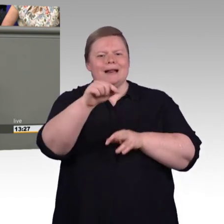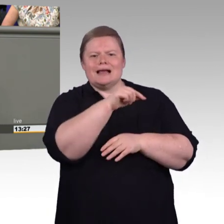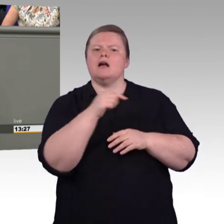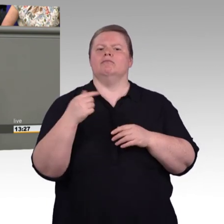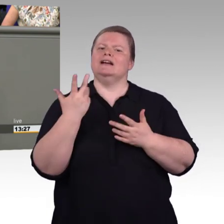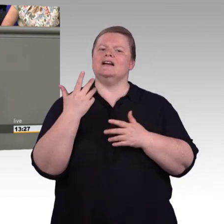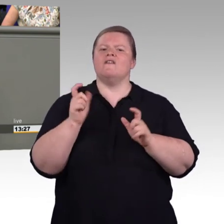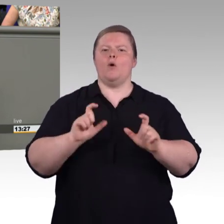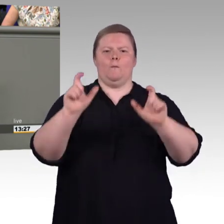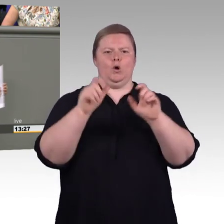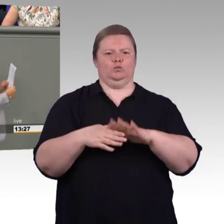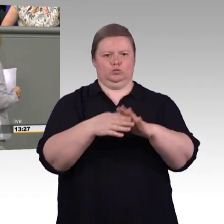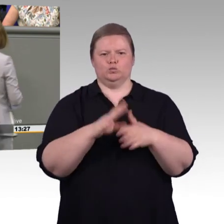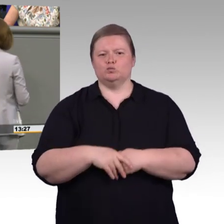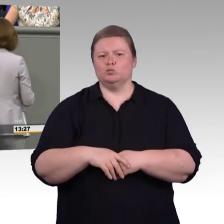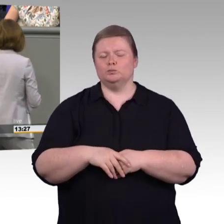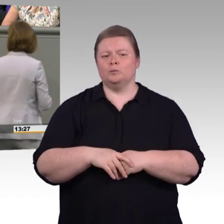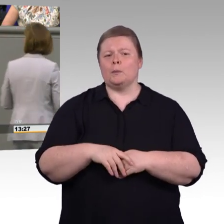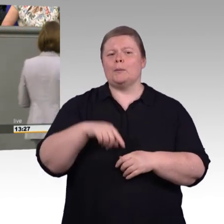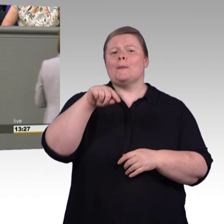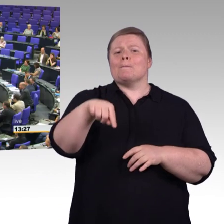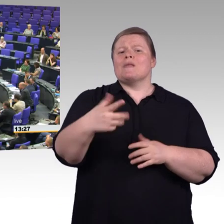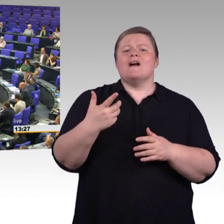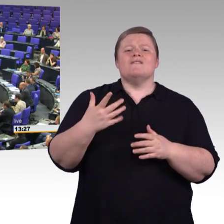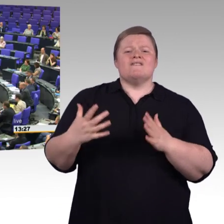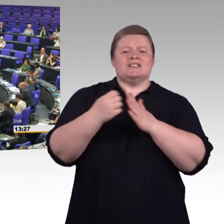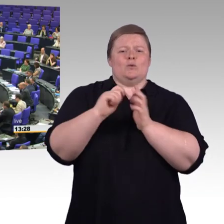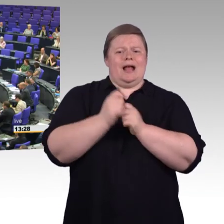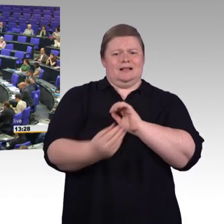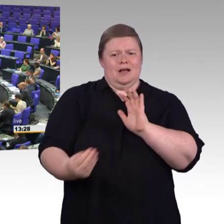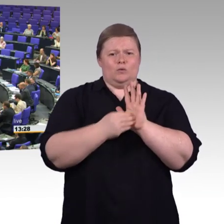(Präsidium) Kollegin Dilcher, Sie können weiter sprechen, aber dann auf Kosten der Kollegen.